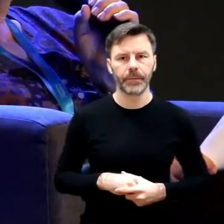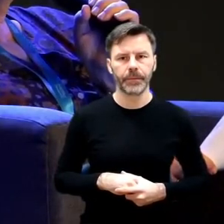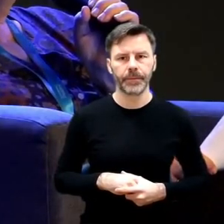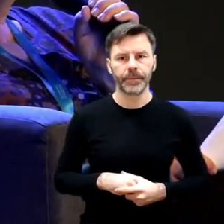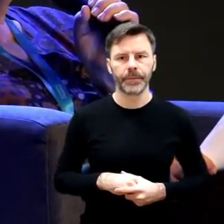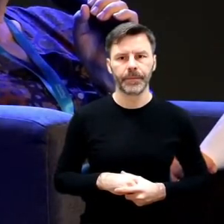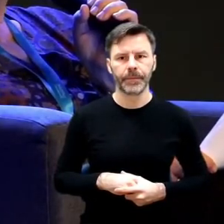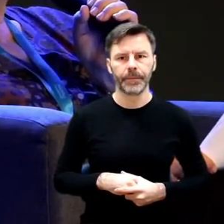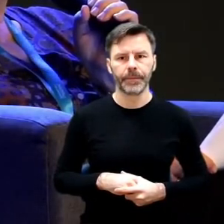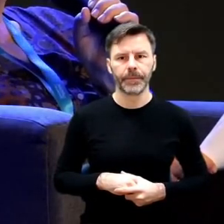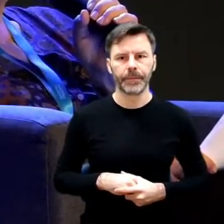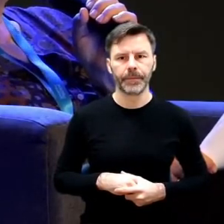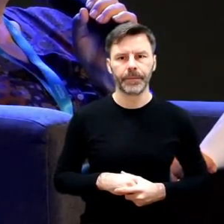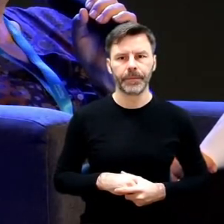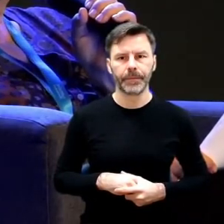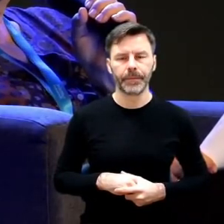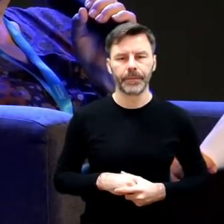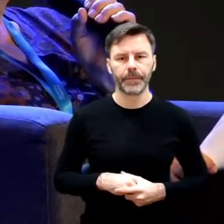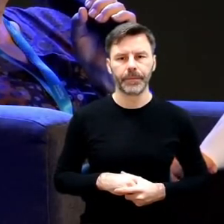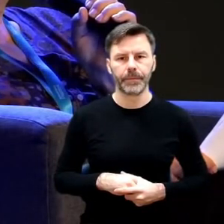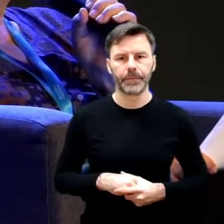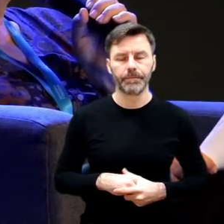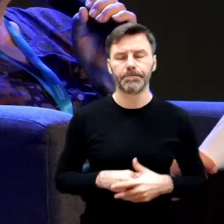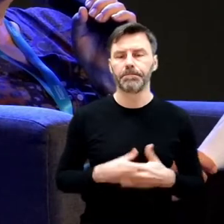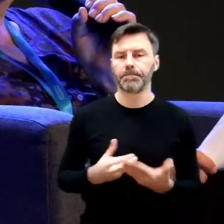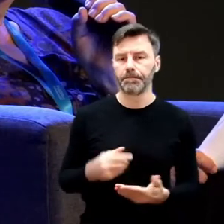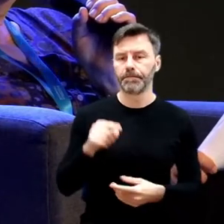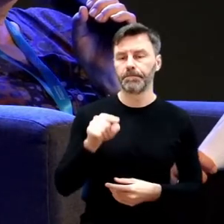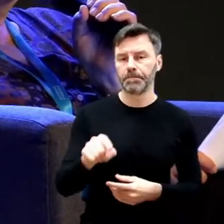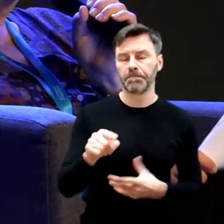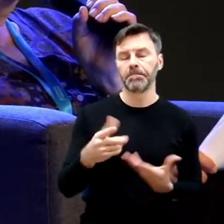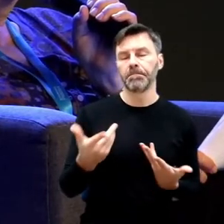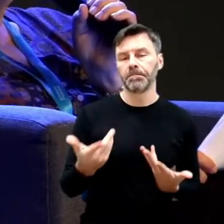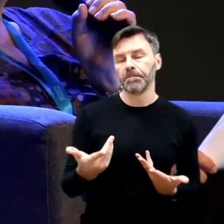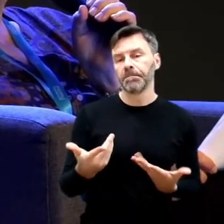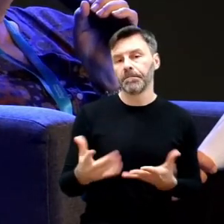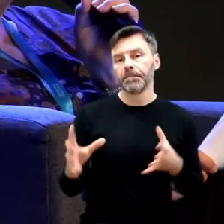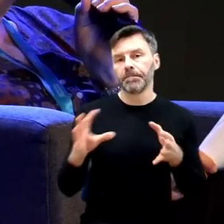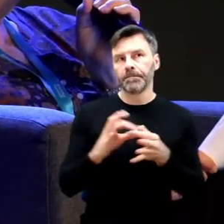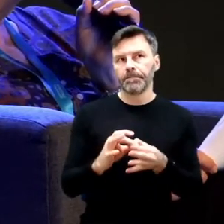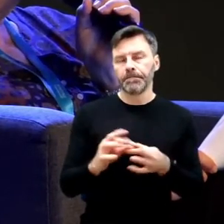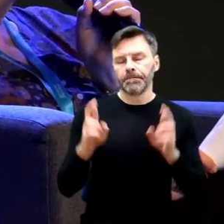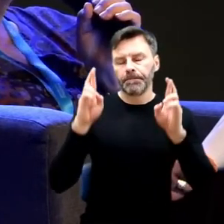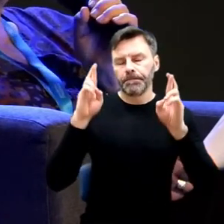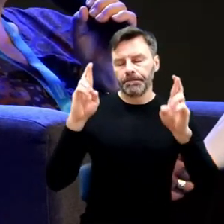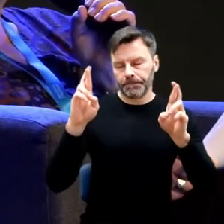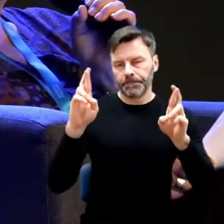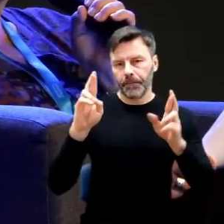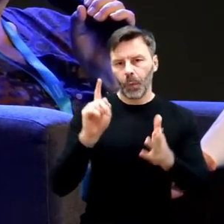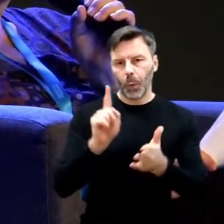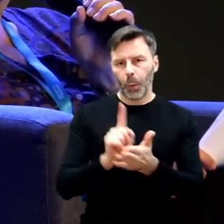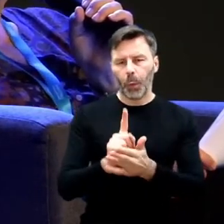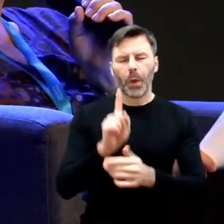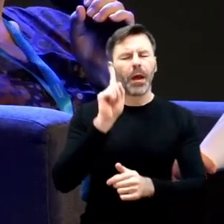I z tym oczywiście wiążą się duże nadzieje, ale też pewne ograniczenia i wyzwania.